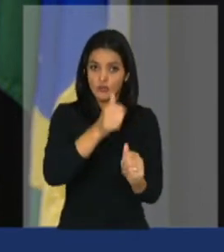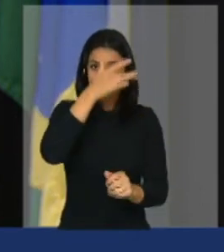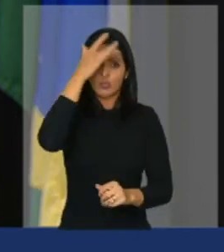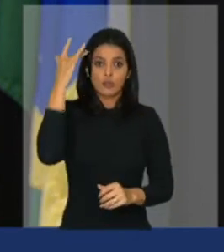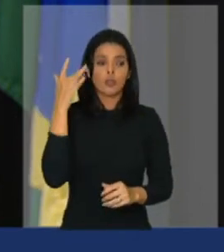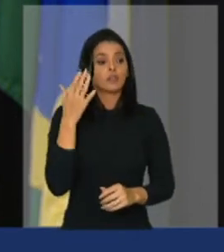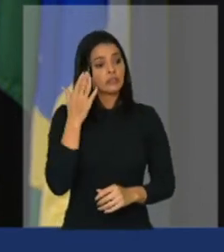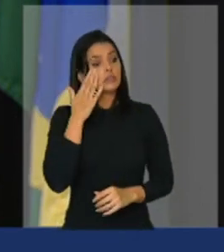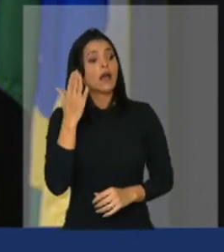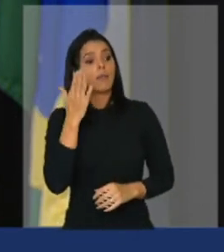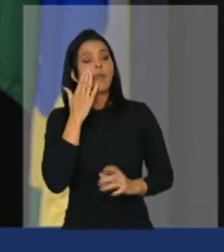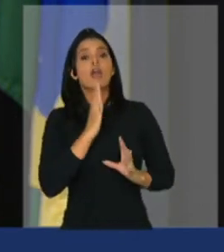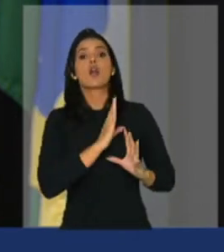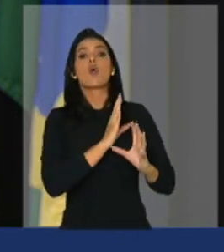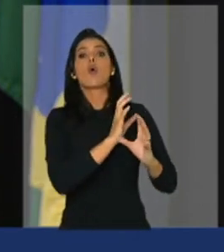SÓ UTILIZADAS NO BRASIL, BANGLADESH E BUDÃO? ME CAUSA